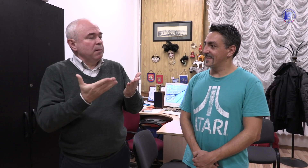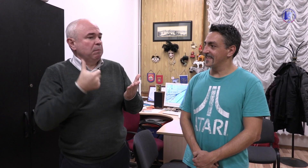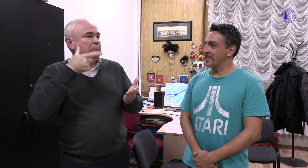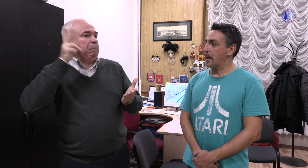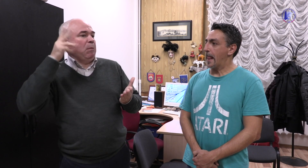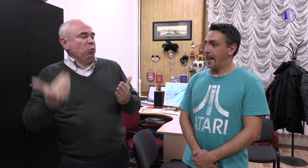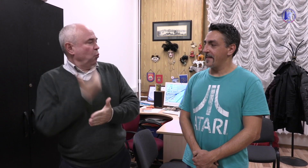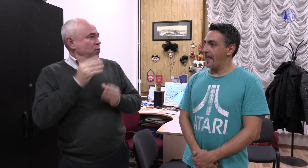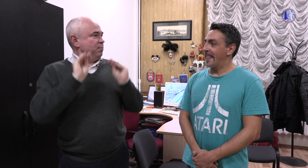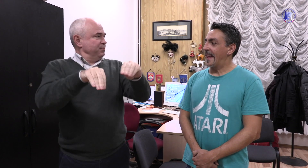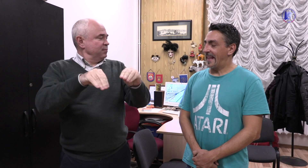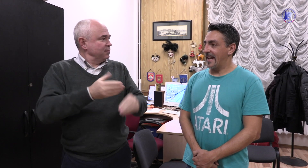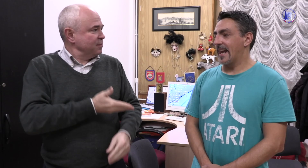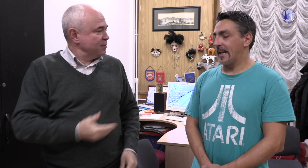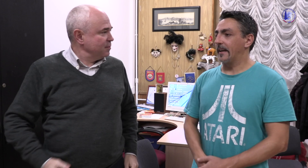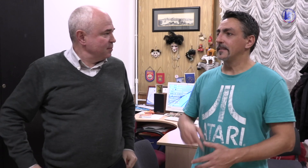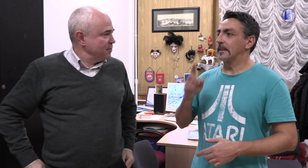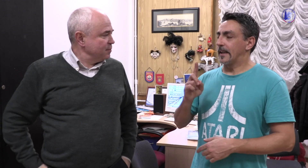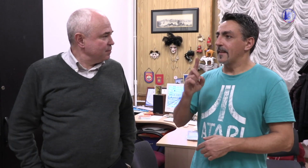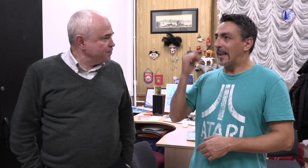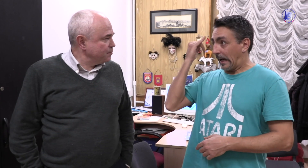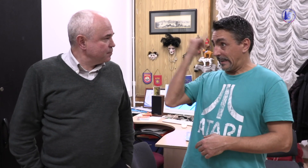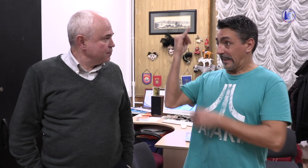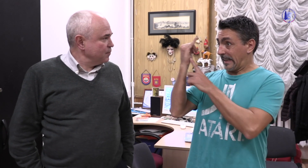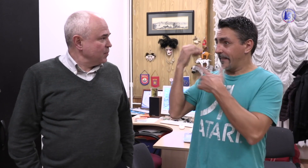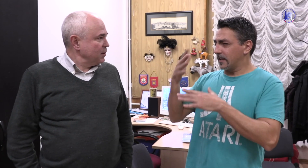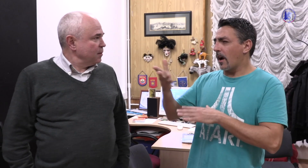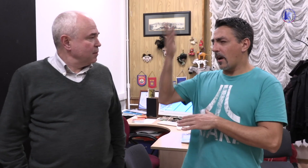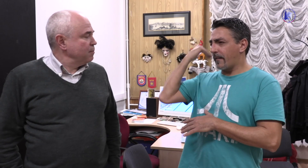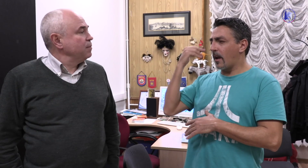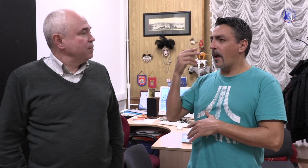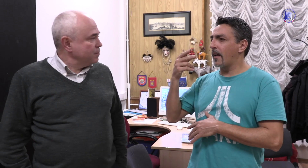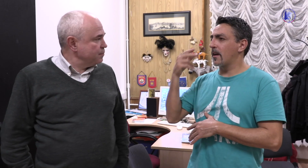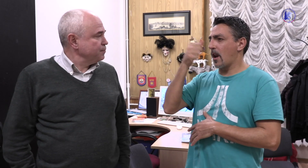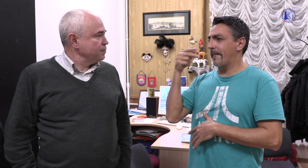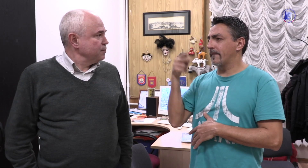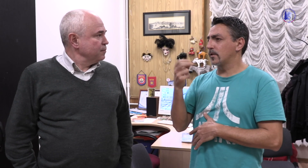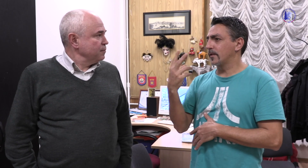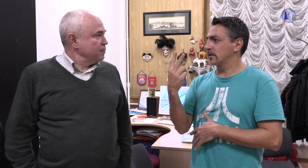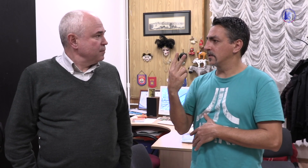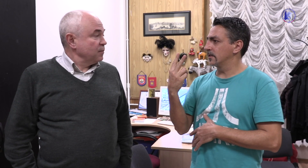Или поставили его на скорую руку… и? Идея старая, пришла в голову в 2012 году.